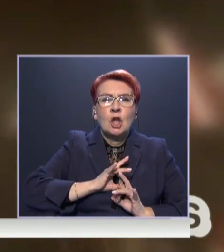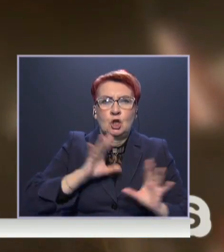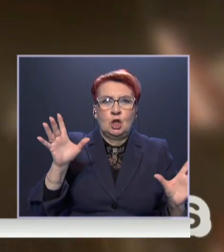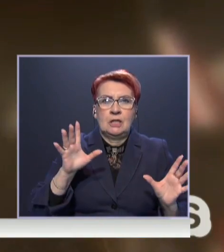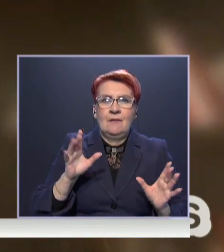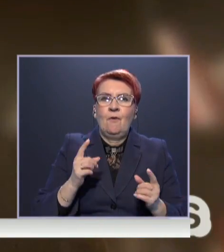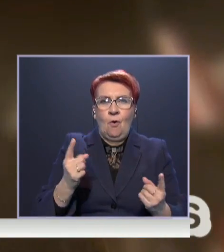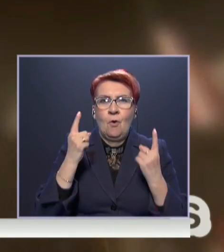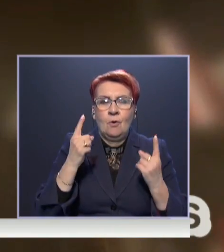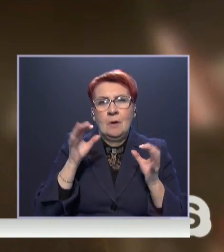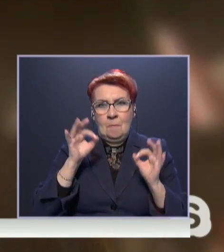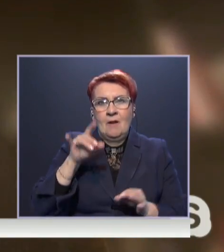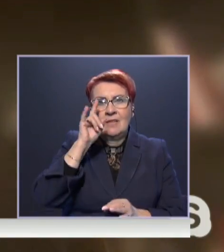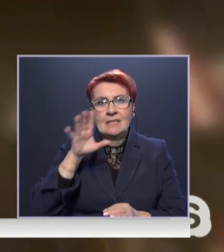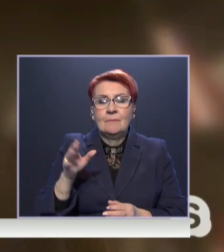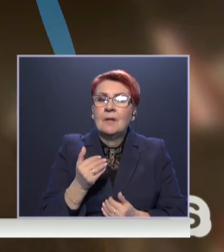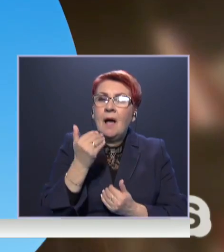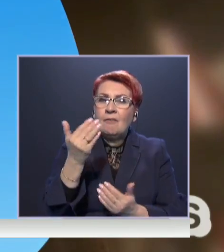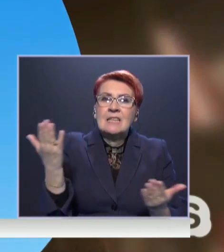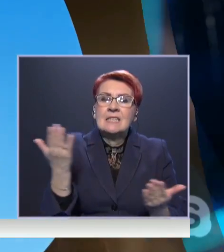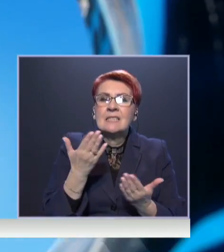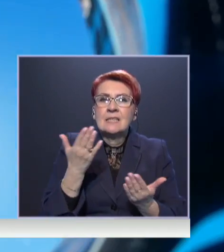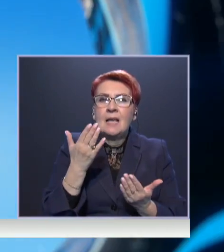с Александром в таком случае вы с каким посылом сегодня